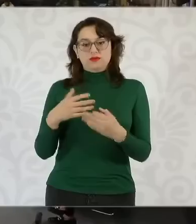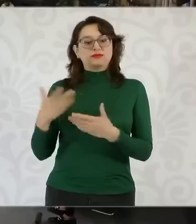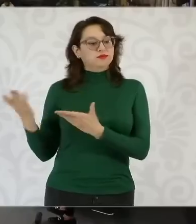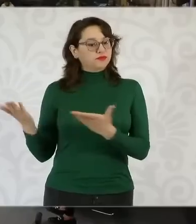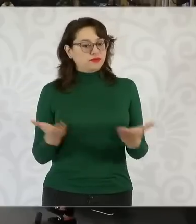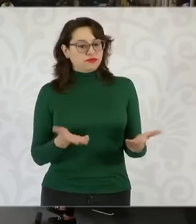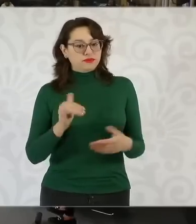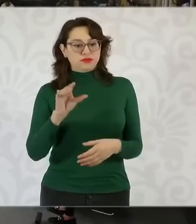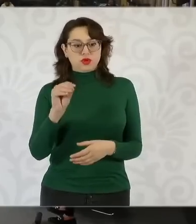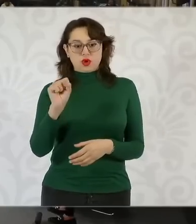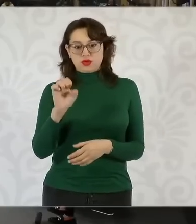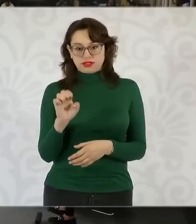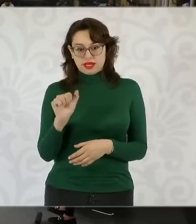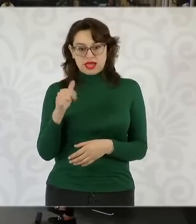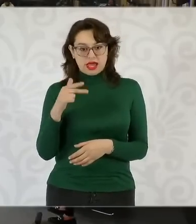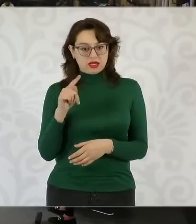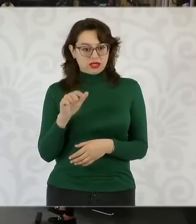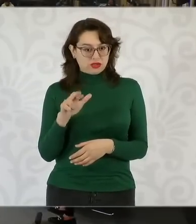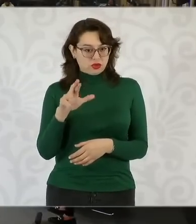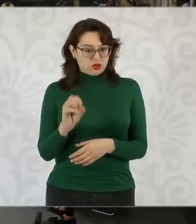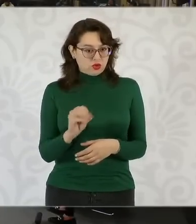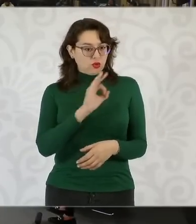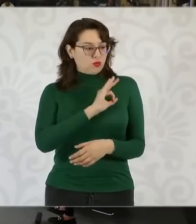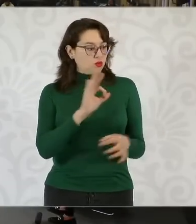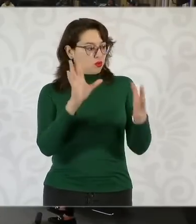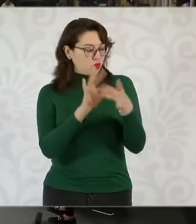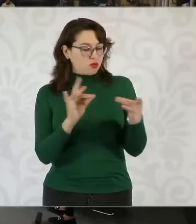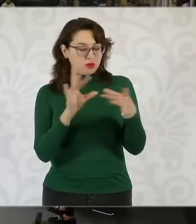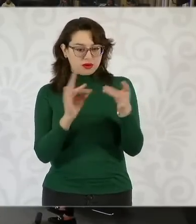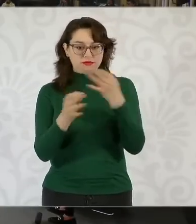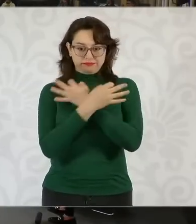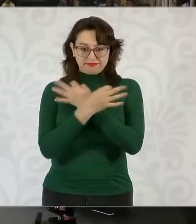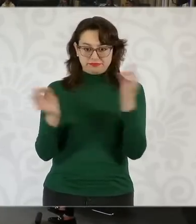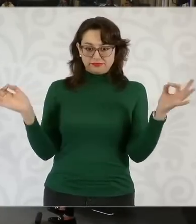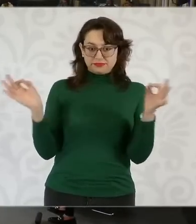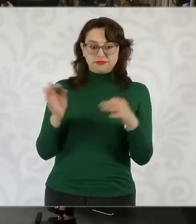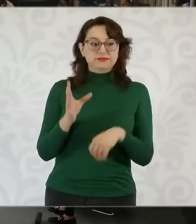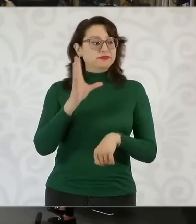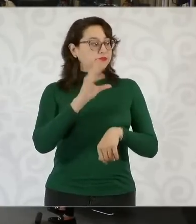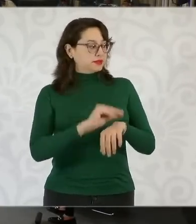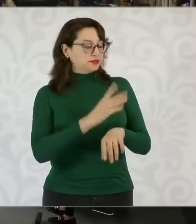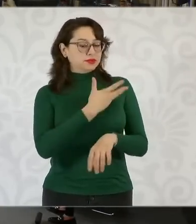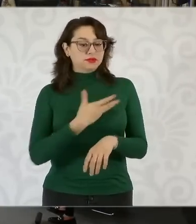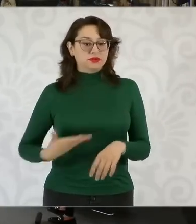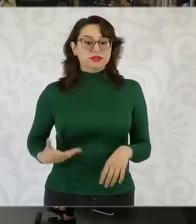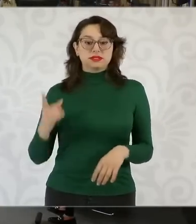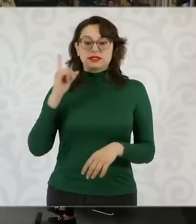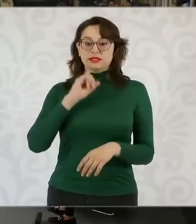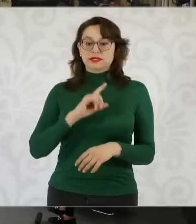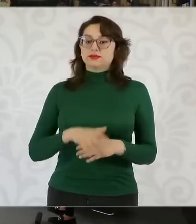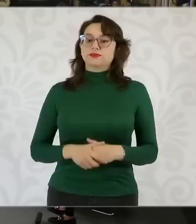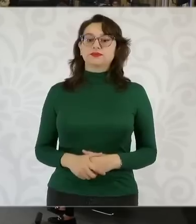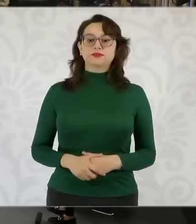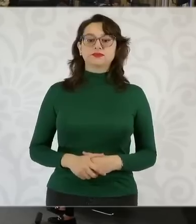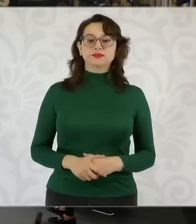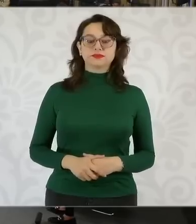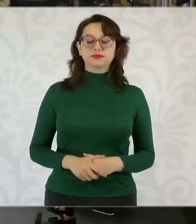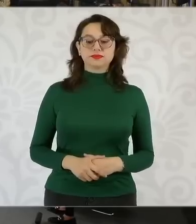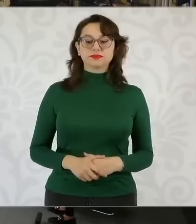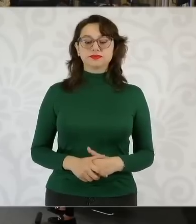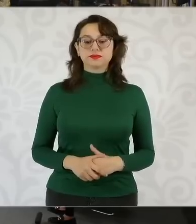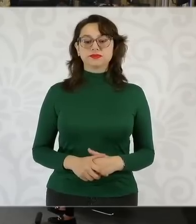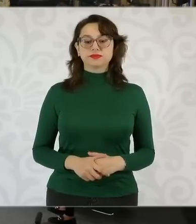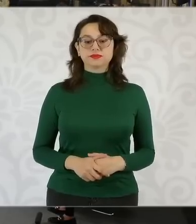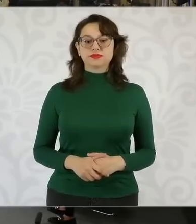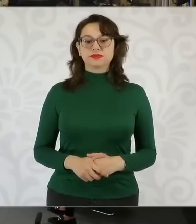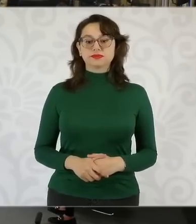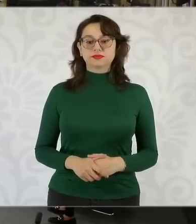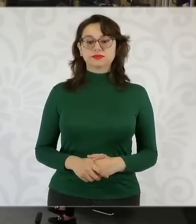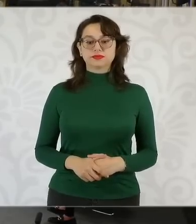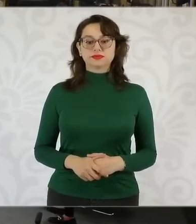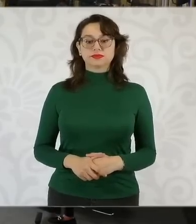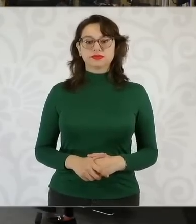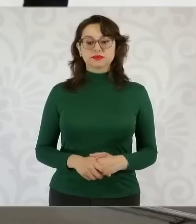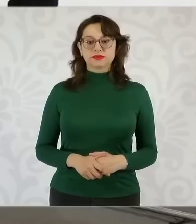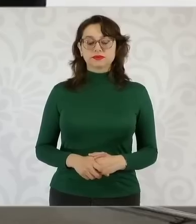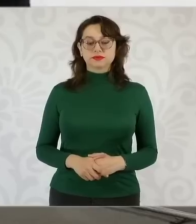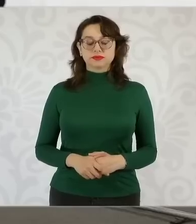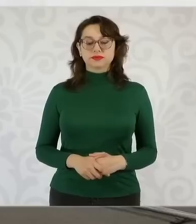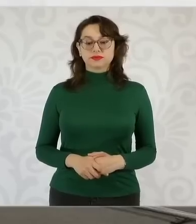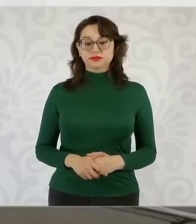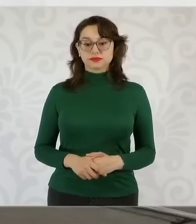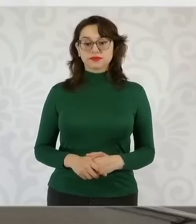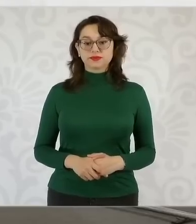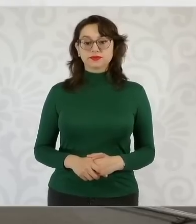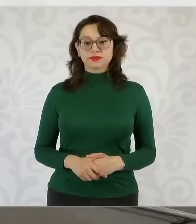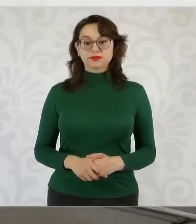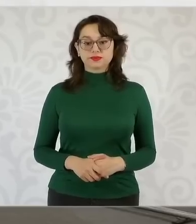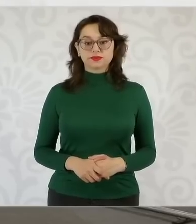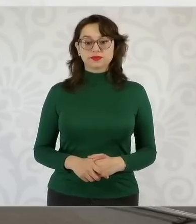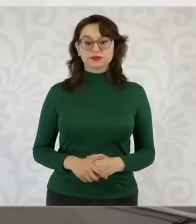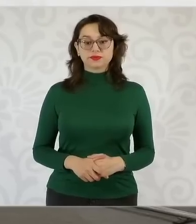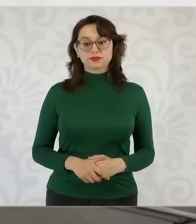Antonio para que pudiera darnos a detalle el anuncio de inversión con su permiso presidenta